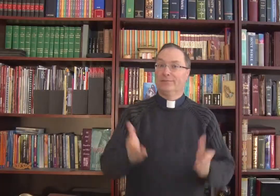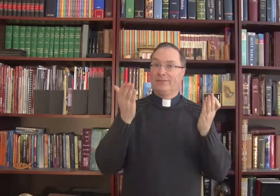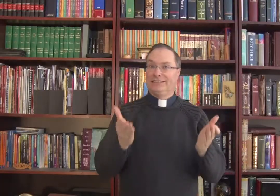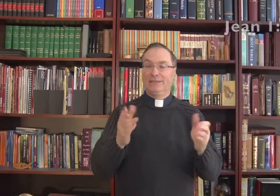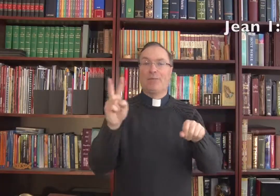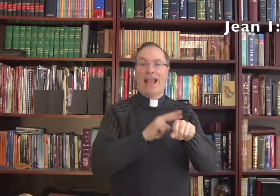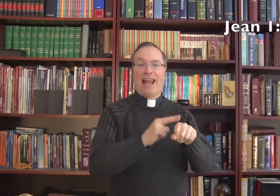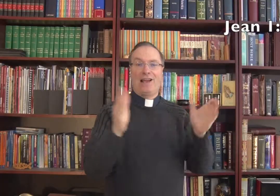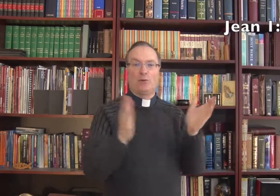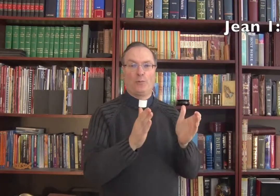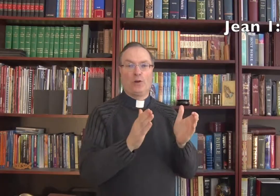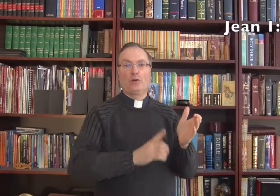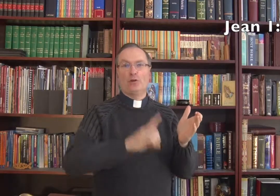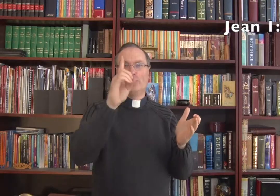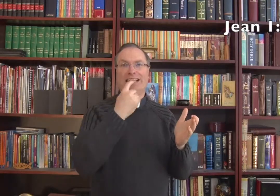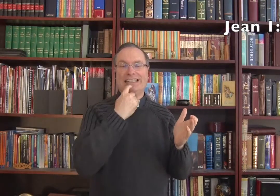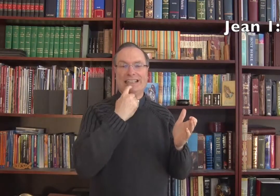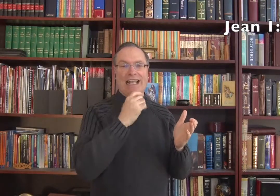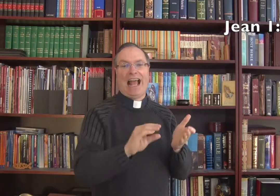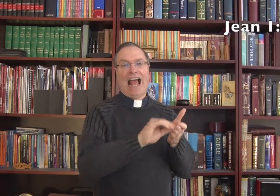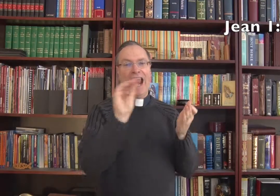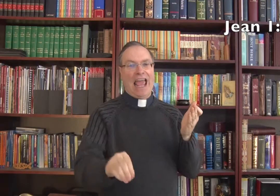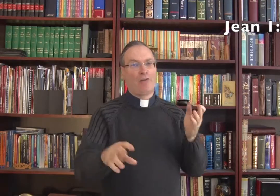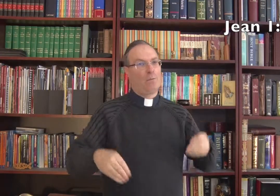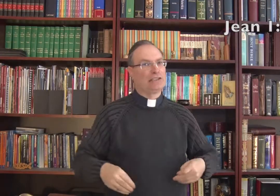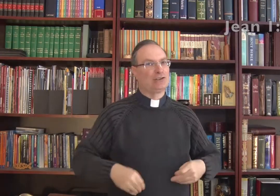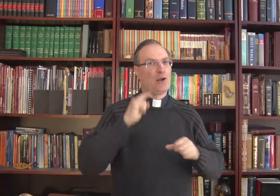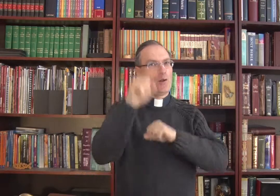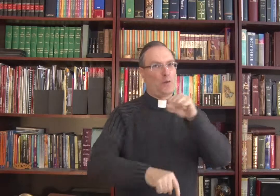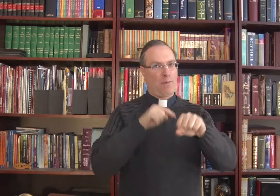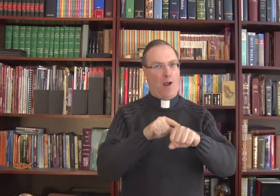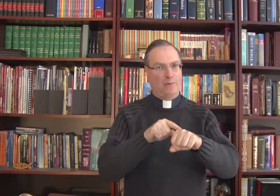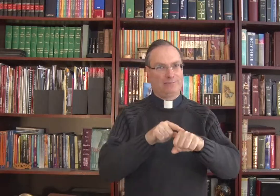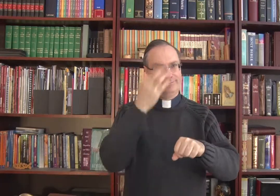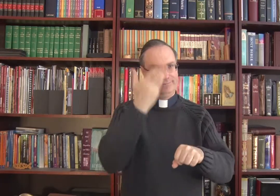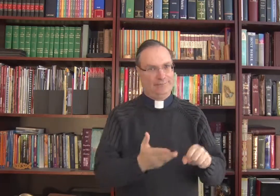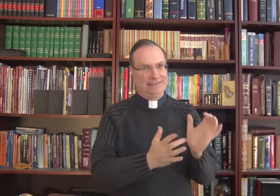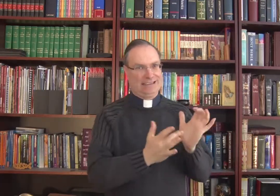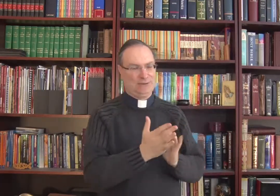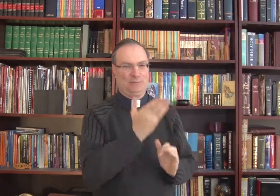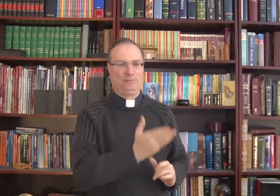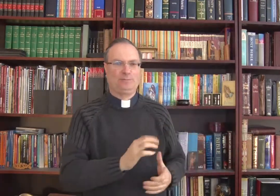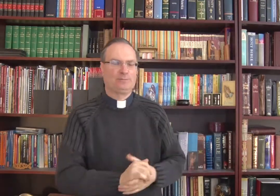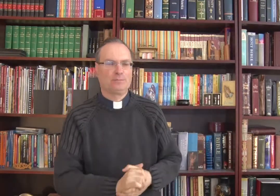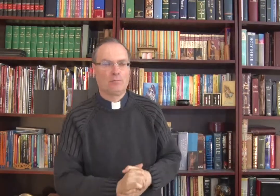«Voici l'Agneau de Dieu qui enlève le péché du monde.» C’est Jésus.